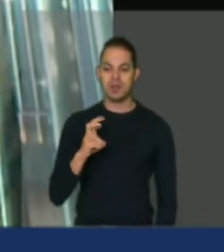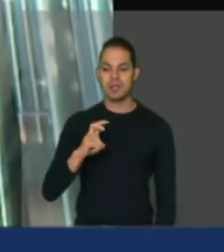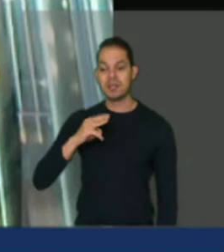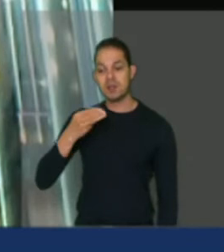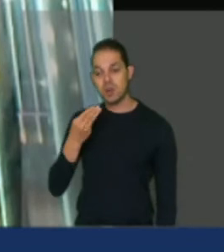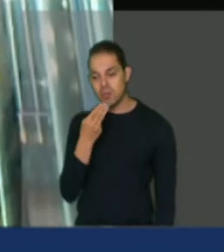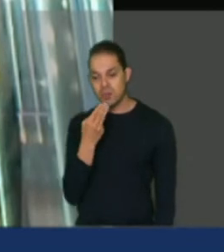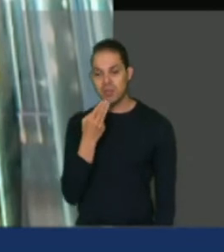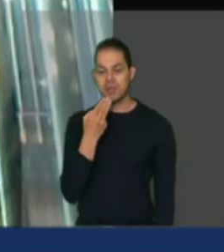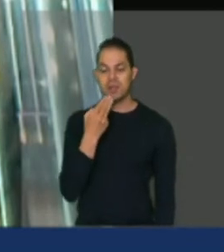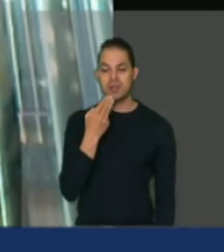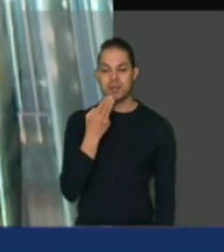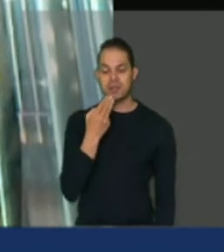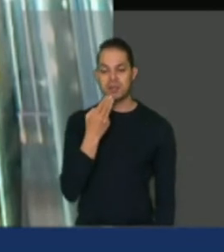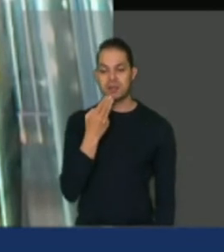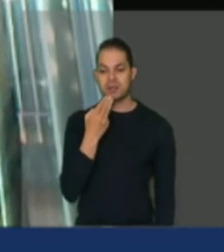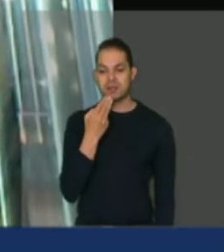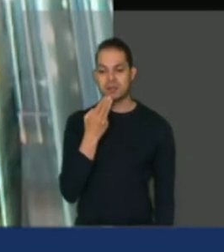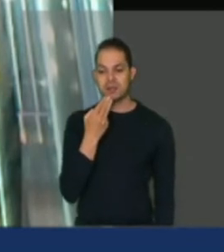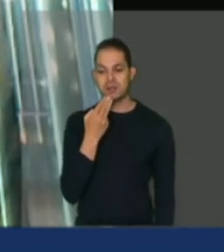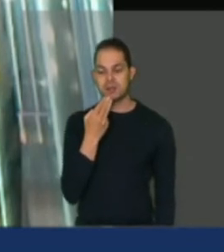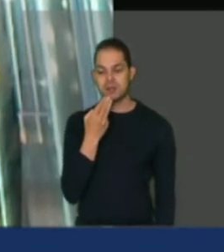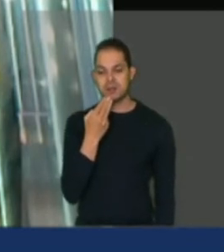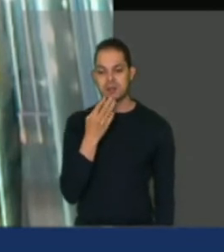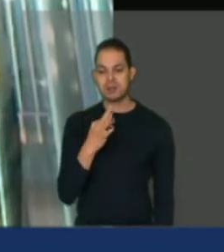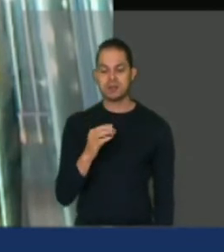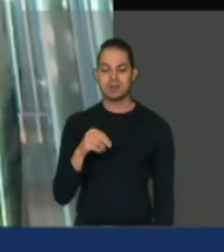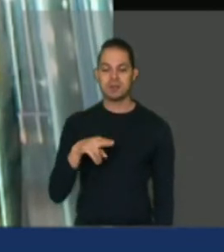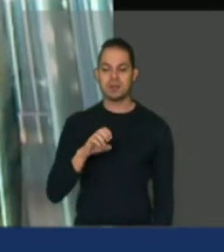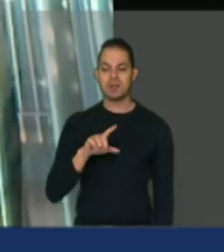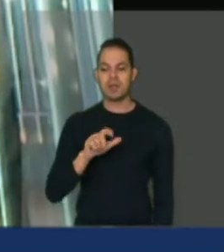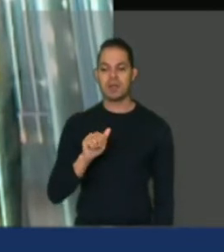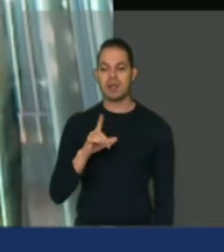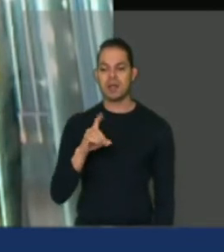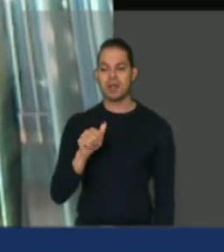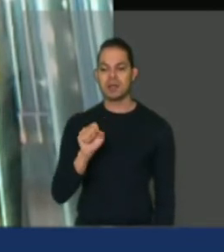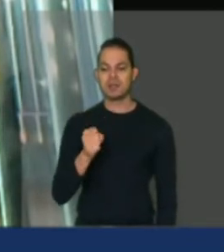MILHÕES DE TONELADAS POR ANO DE FRUTAS. ISSO REPRESENTA COM QUE O NOSSO PAÍS ESTÁ CADA VEZ MAIS FORTE, CADA VEZ MAIS